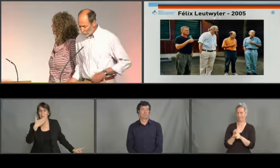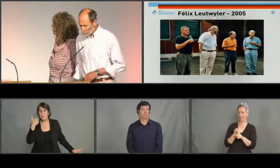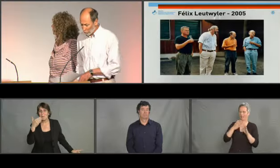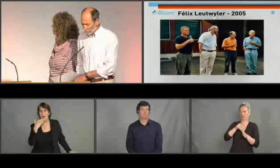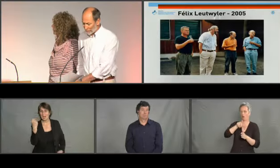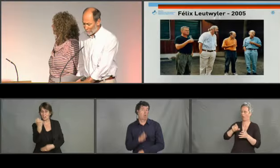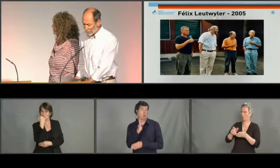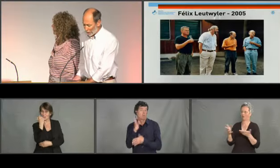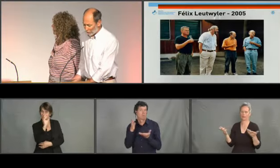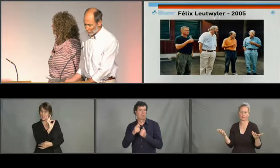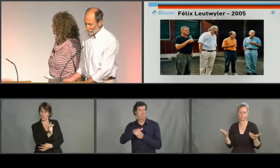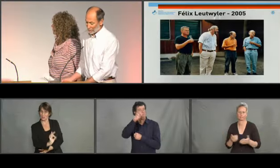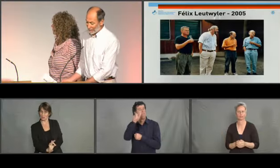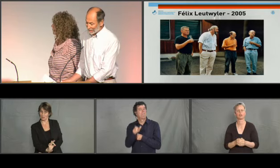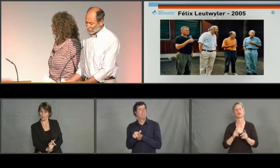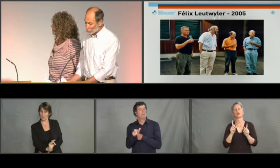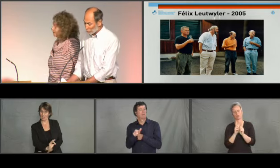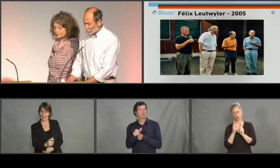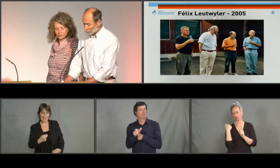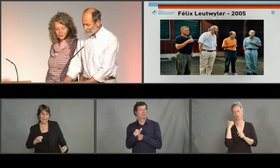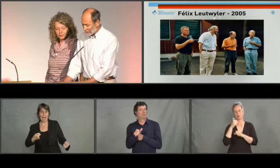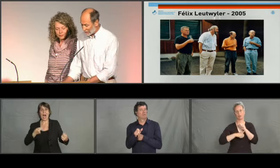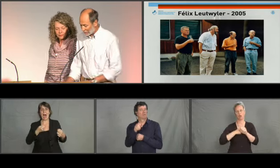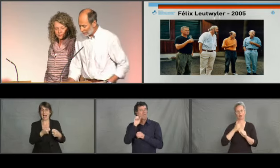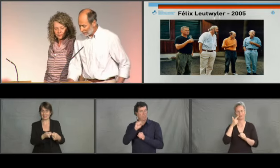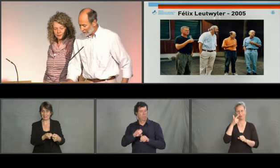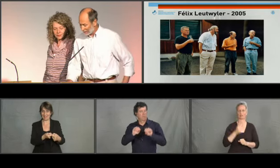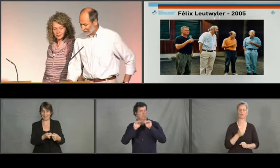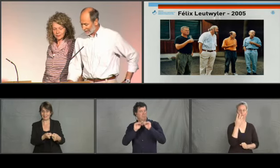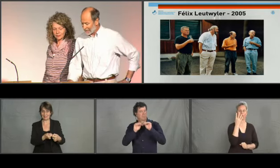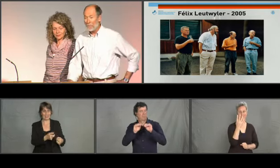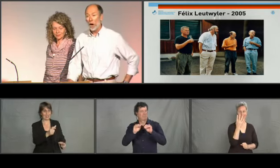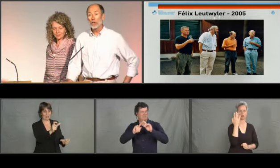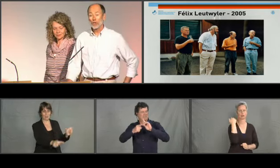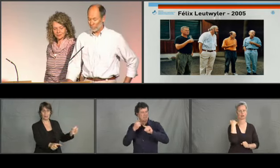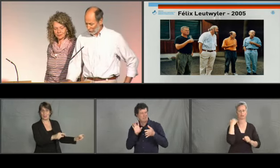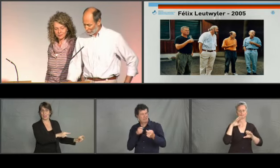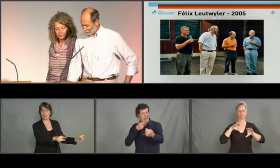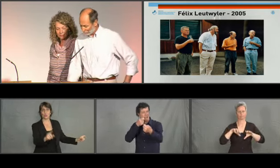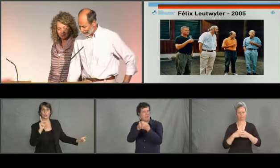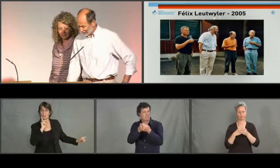So ist im Jahr 2004 der Dima Sprachverein